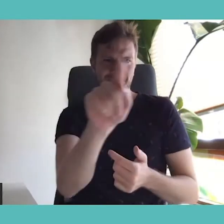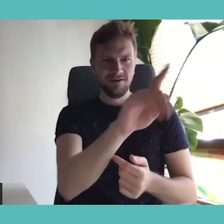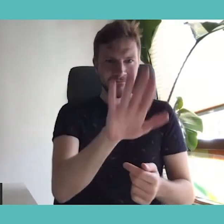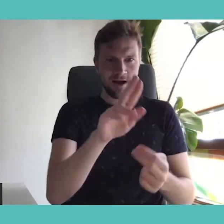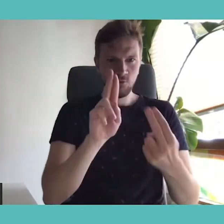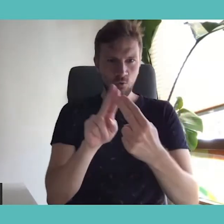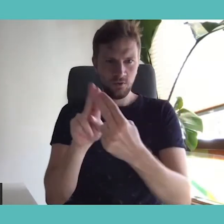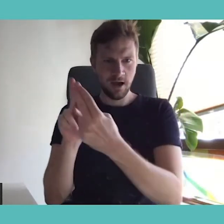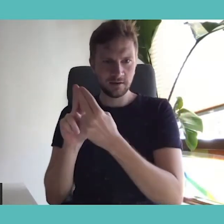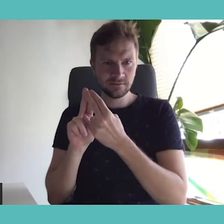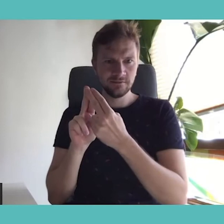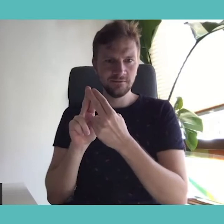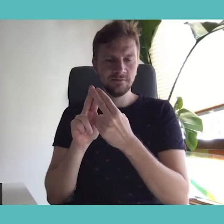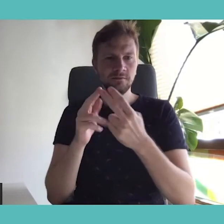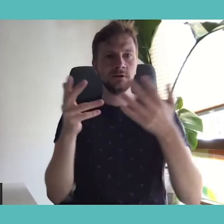Skorzystajcie z tego, jeśli macie takie kontakty.